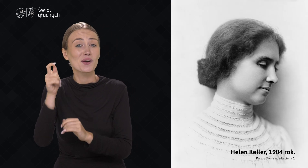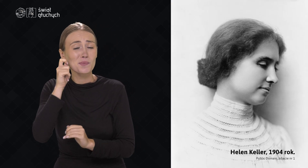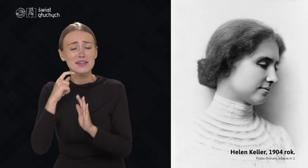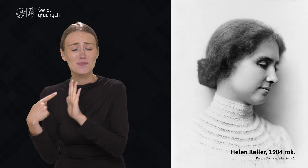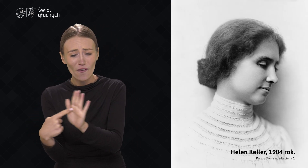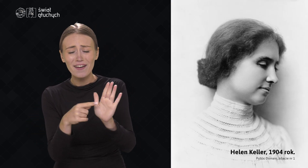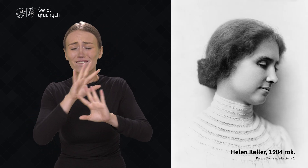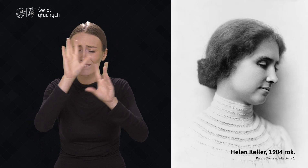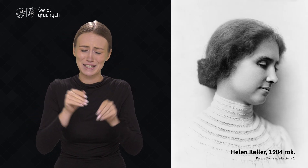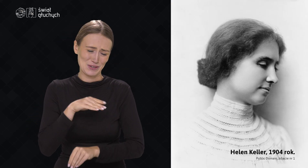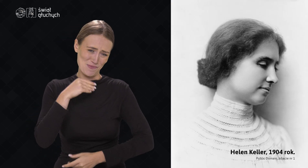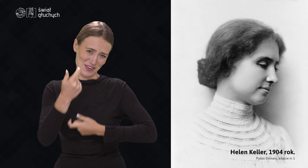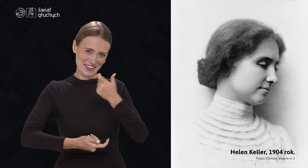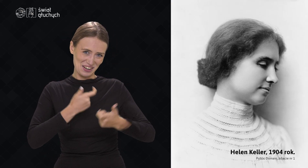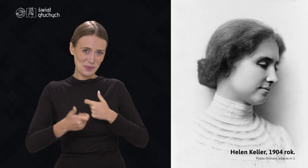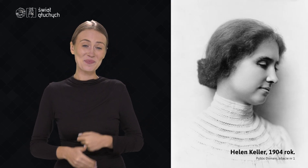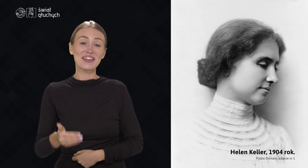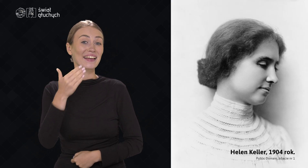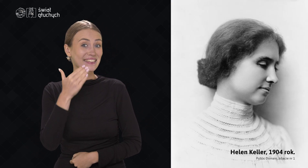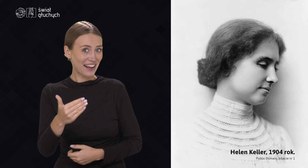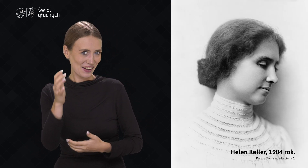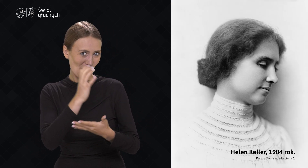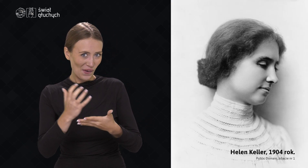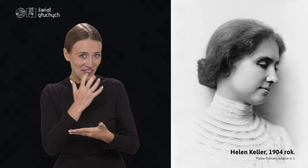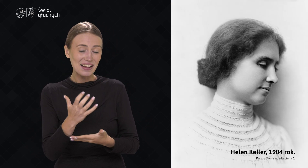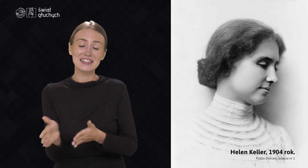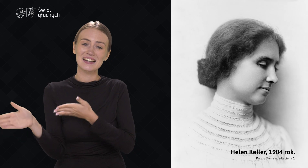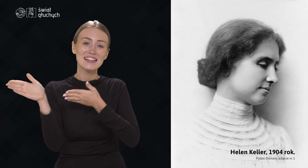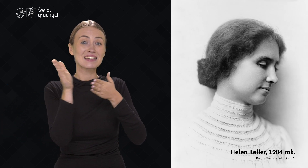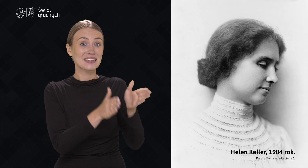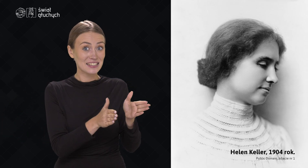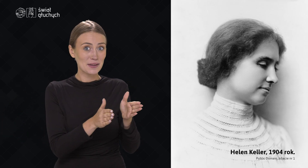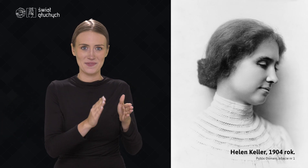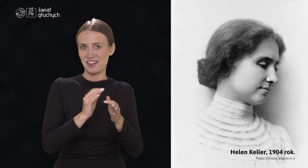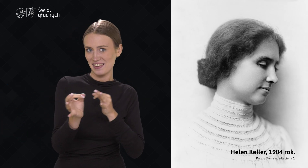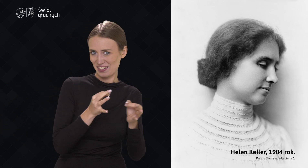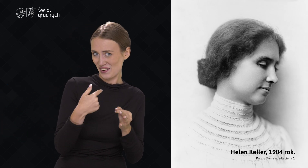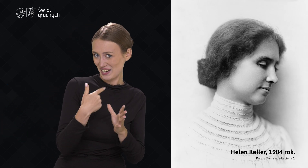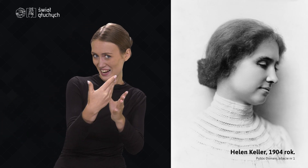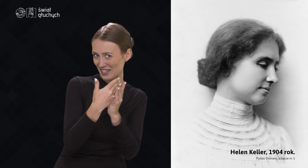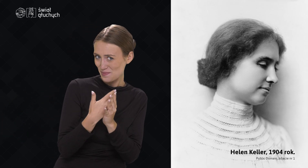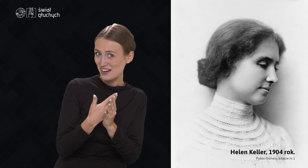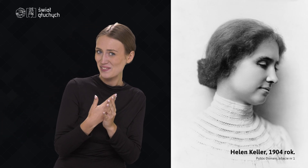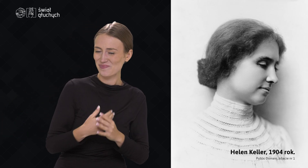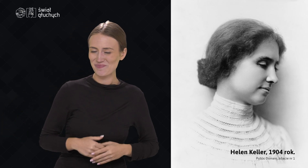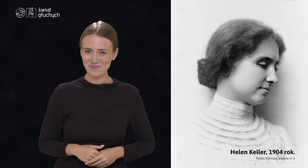pokazała, że nie ma rzeczy niemożliwych. Dziękuję za oglądanie i zapraszam na kolejne historie z życia Głuchych.